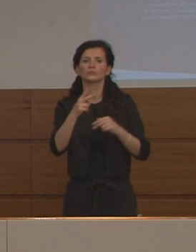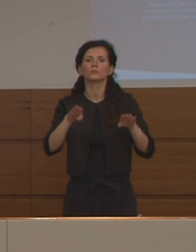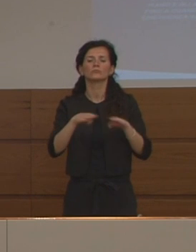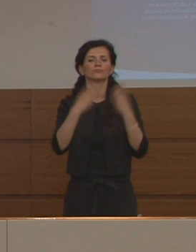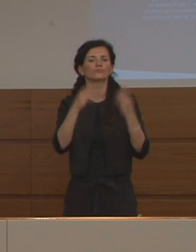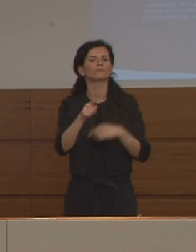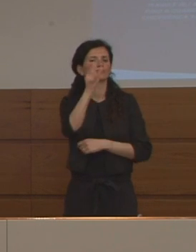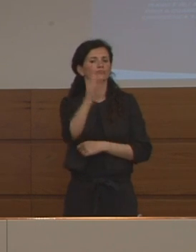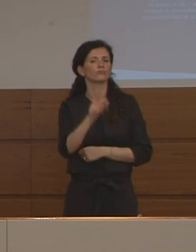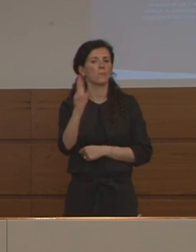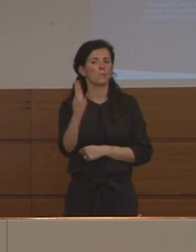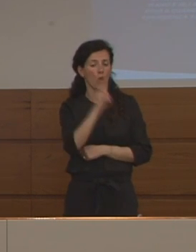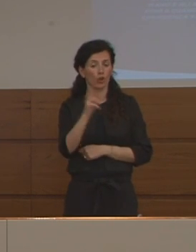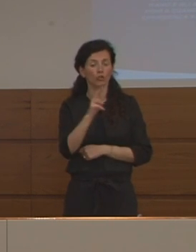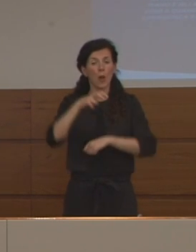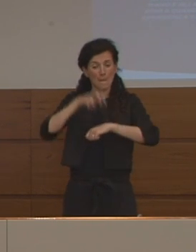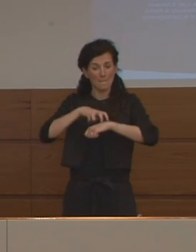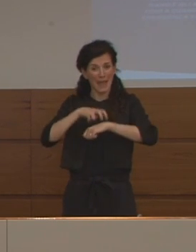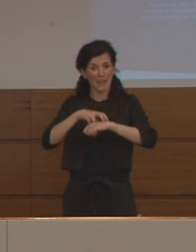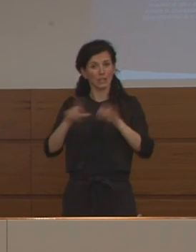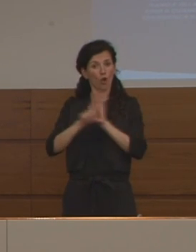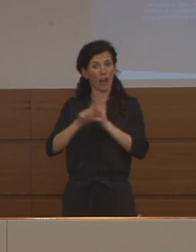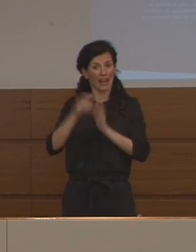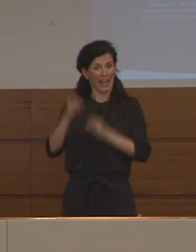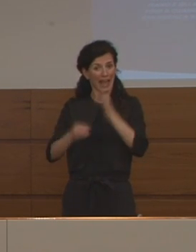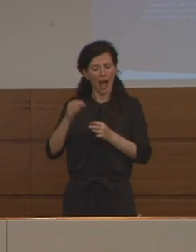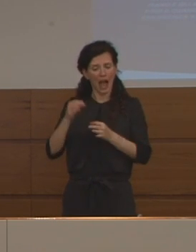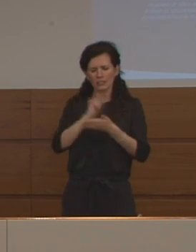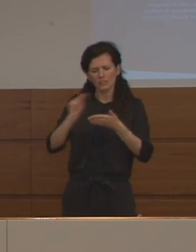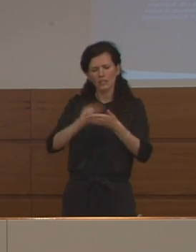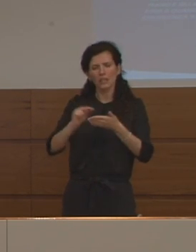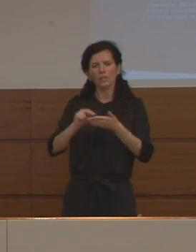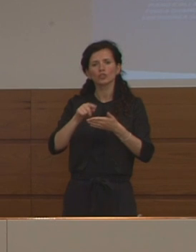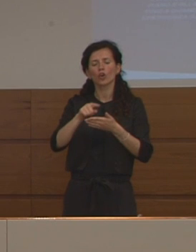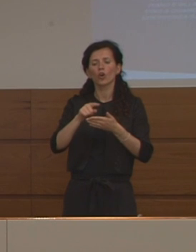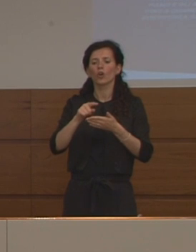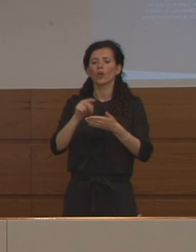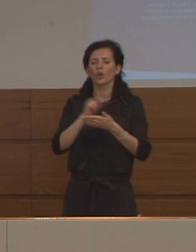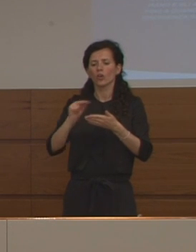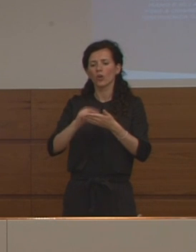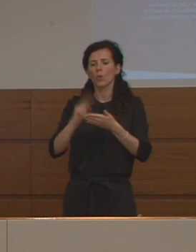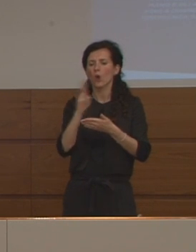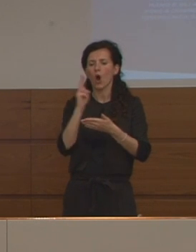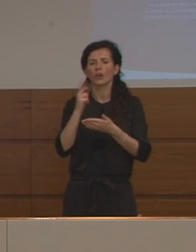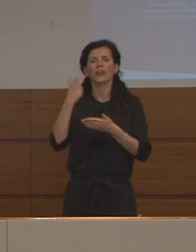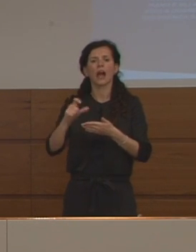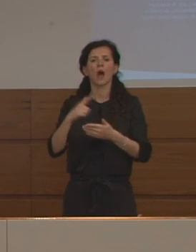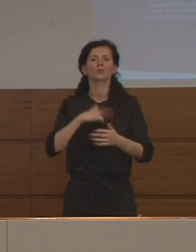ha scritto come causa della morte infarto, insomma arresto cardiaco.